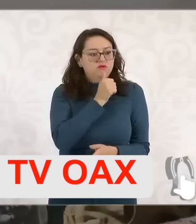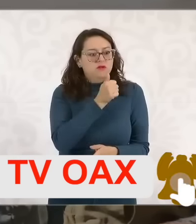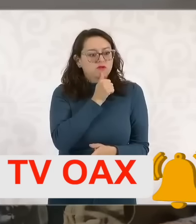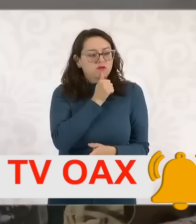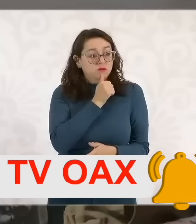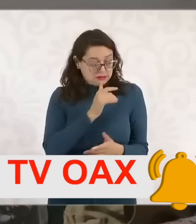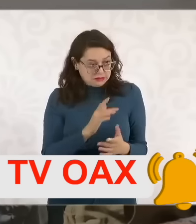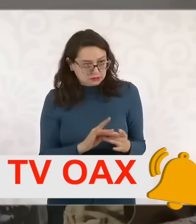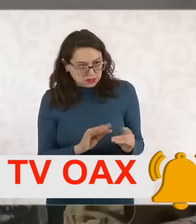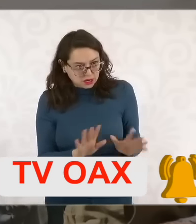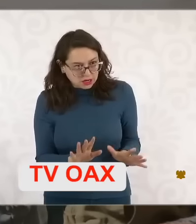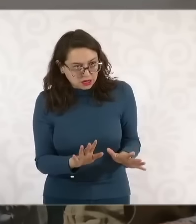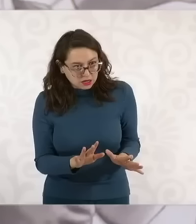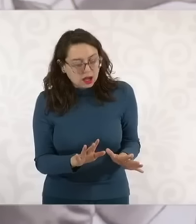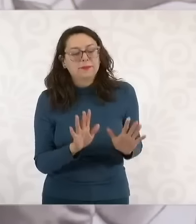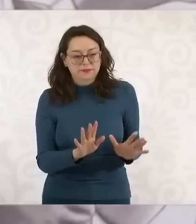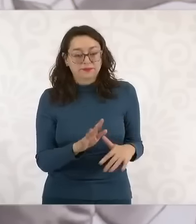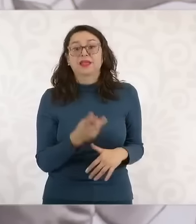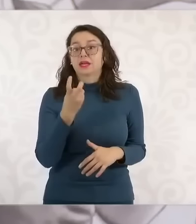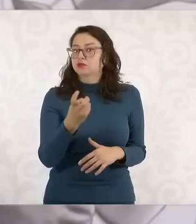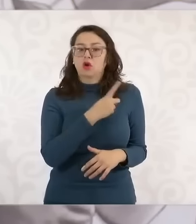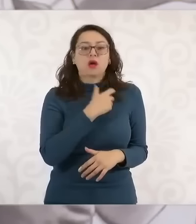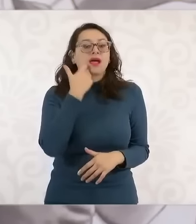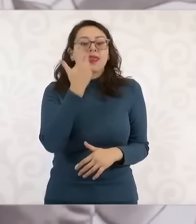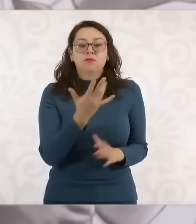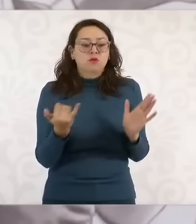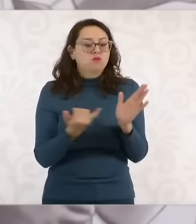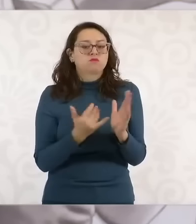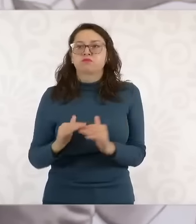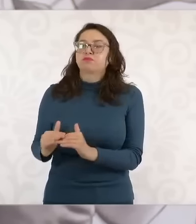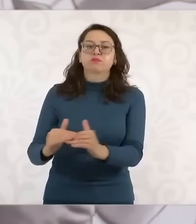Bueno, entonces lo que estamos pidiendo es que se alineen esas tarifas aranceles, de suerte que